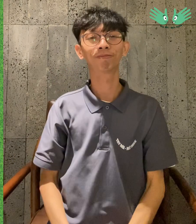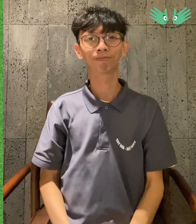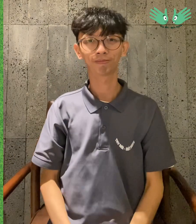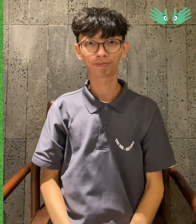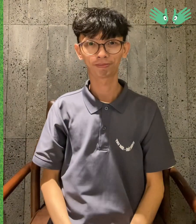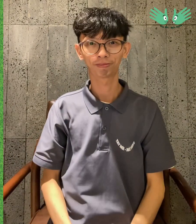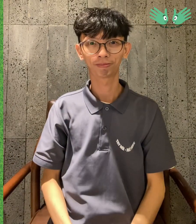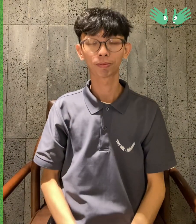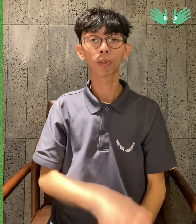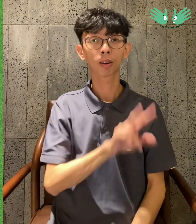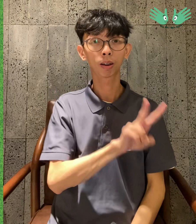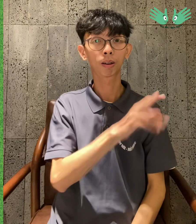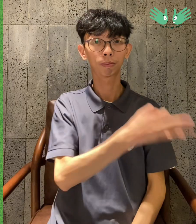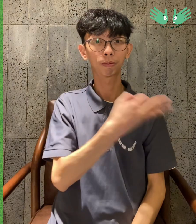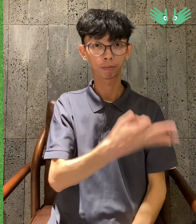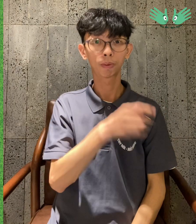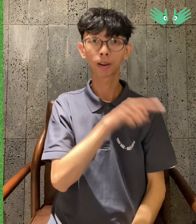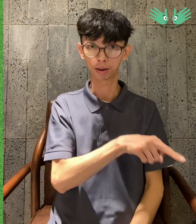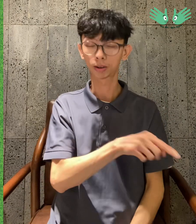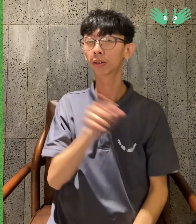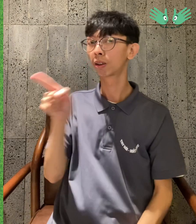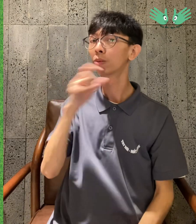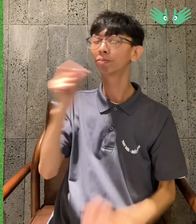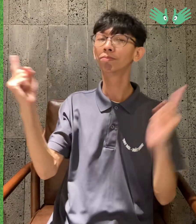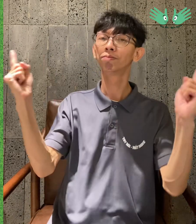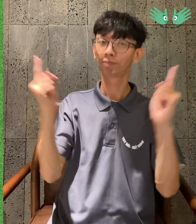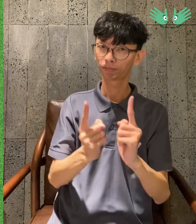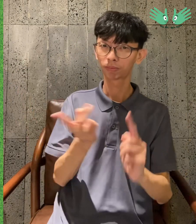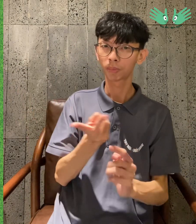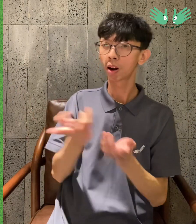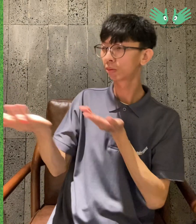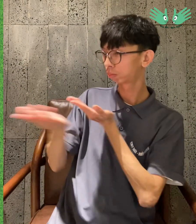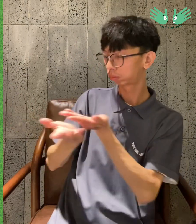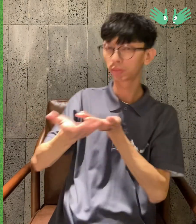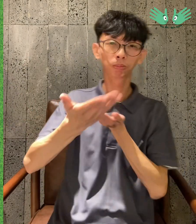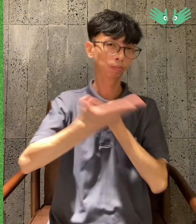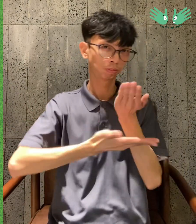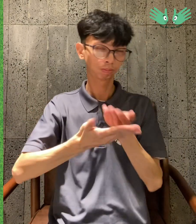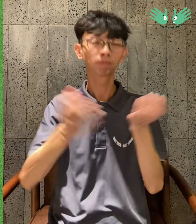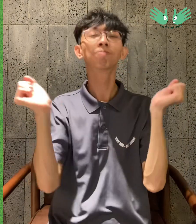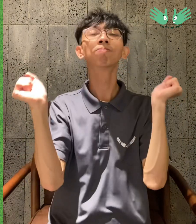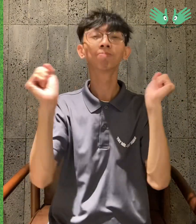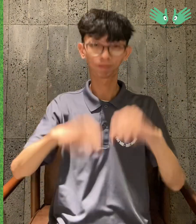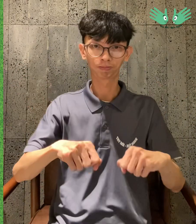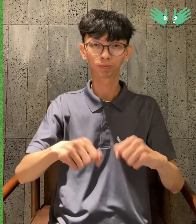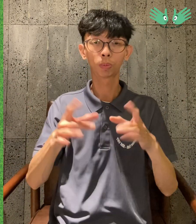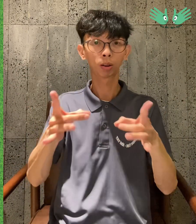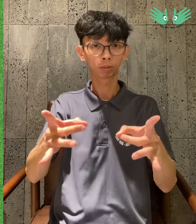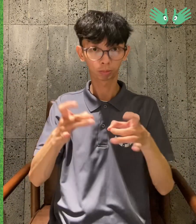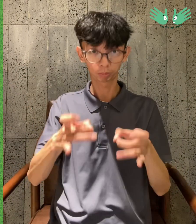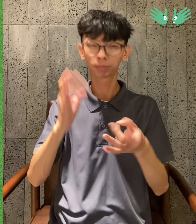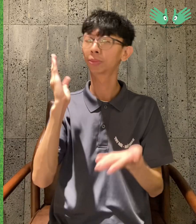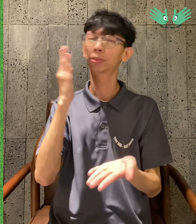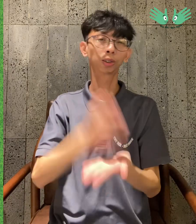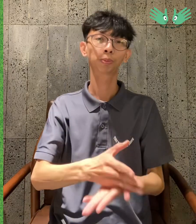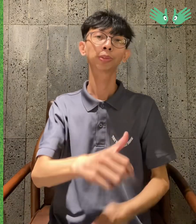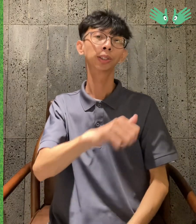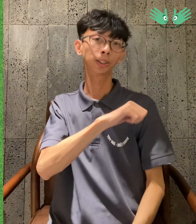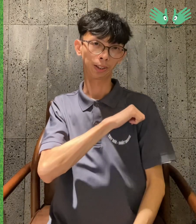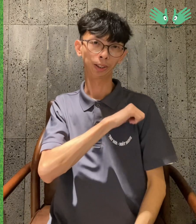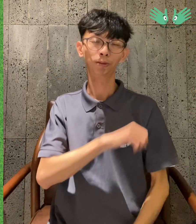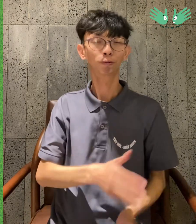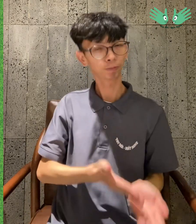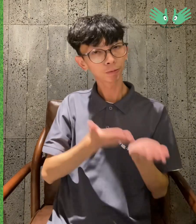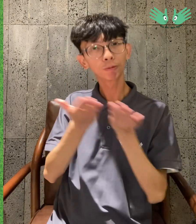VFF và ông đã đi đến thống nhất về việc chấm dứt hợp đồng giữa hai bên